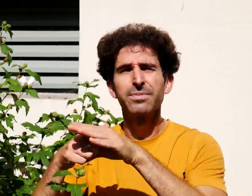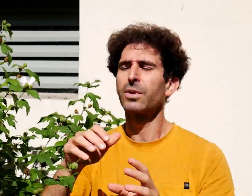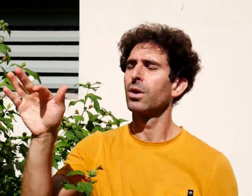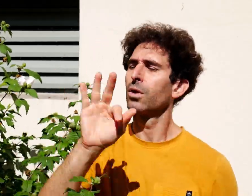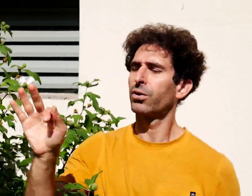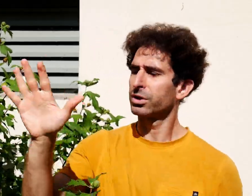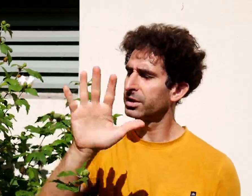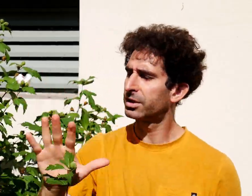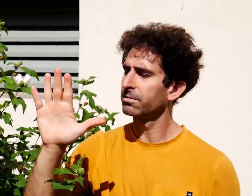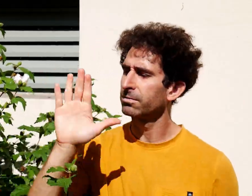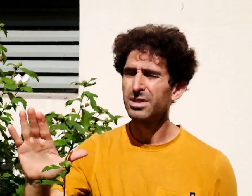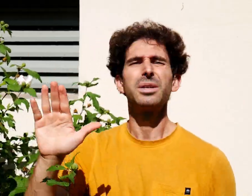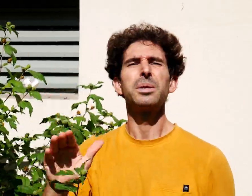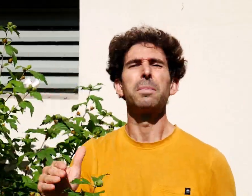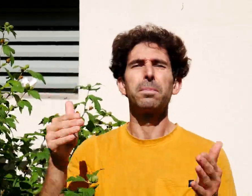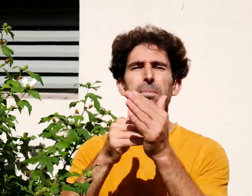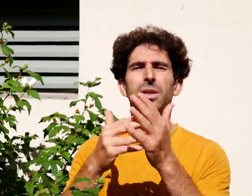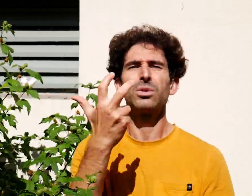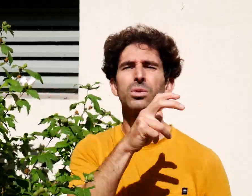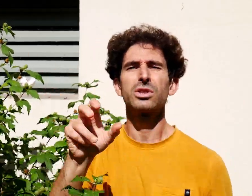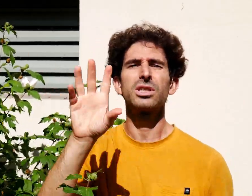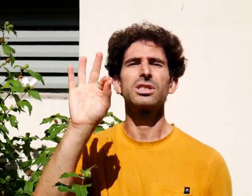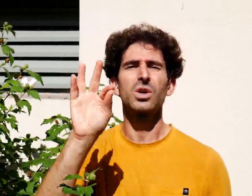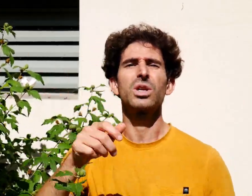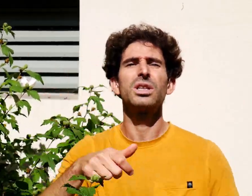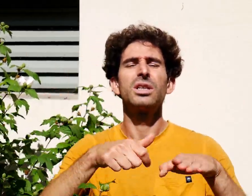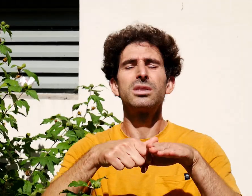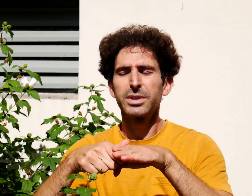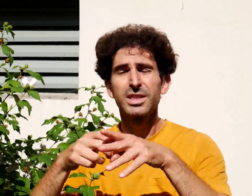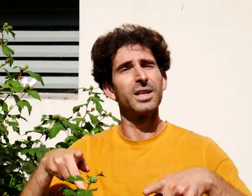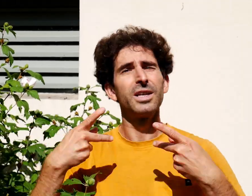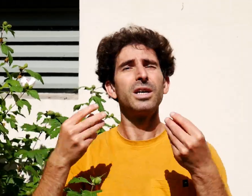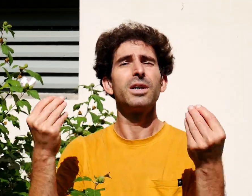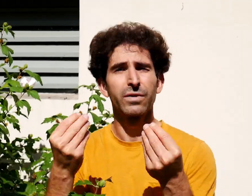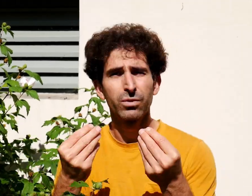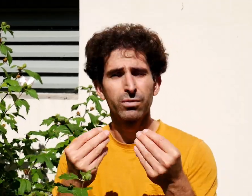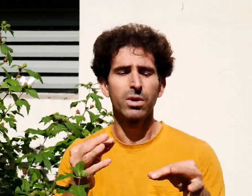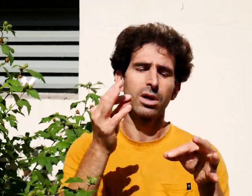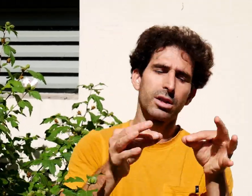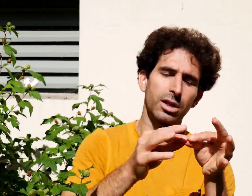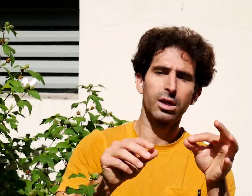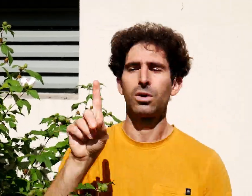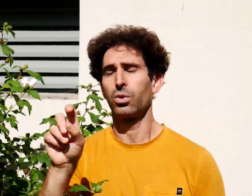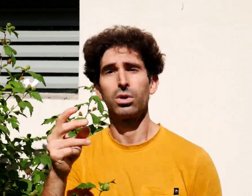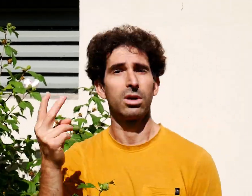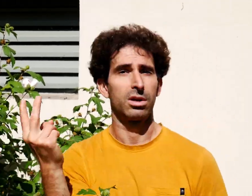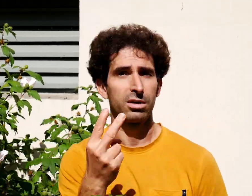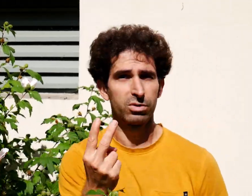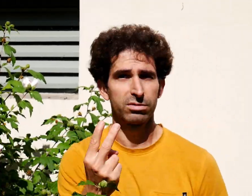dont 1.350 en France. Ils vivent sur terre et dans l'eau.